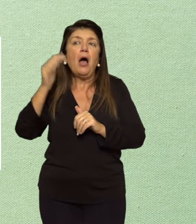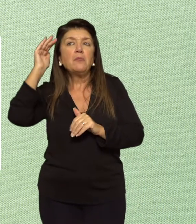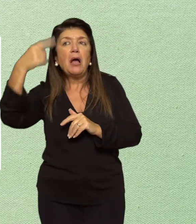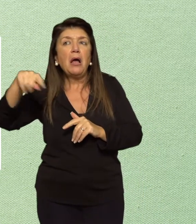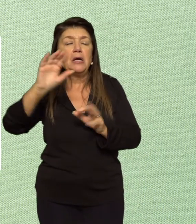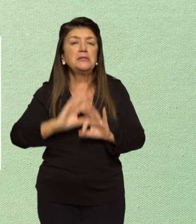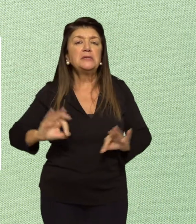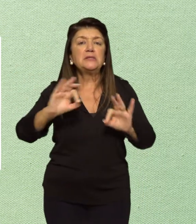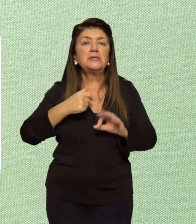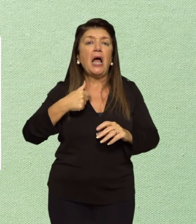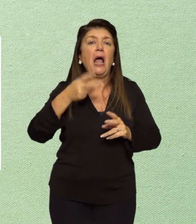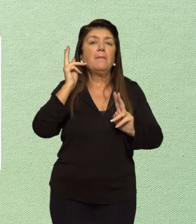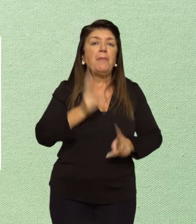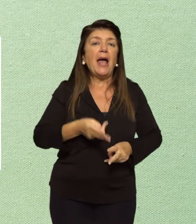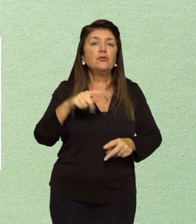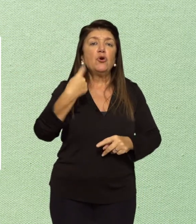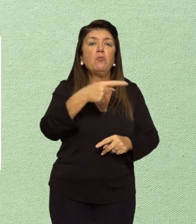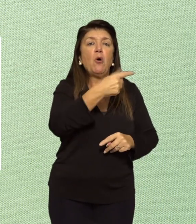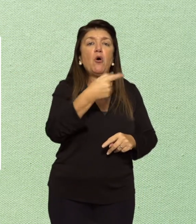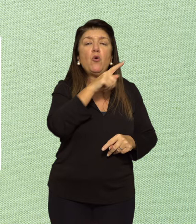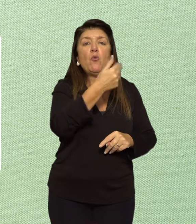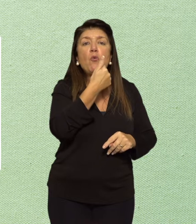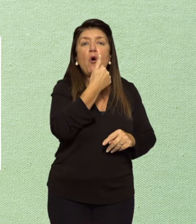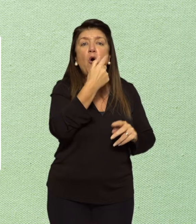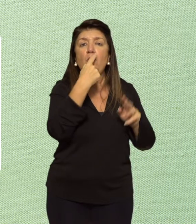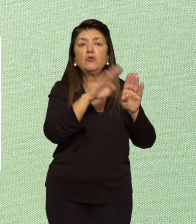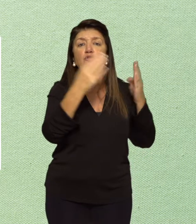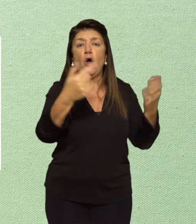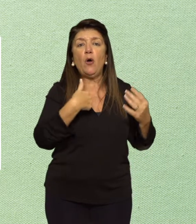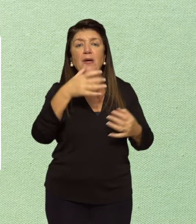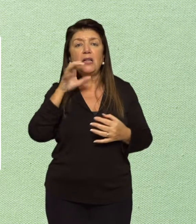perché lui scopre che l'ho denunciato e mi massacra di più". E invece che sia un po' passato